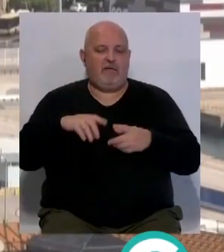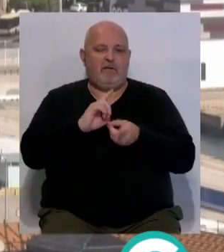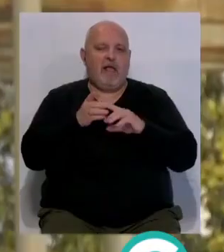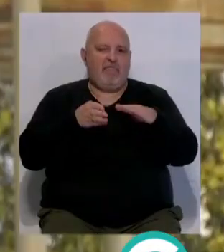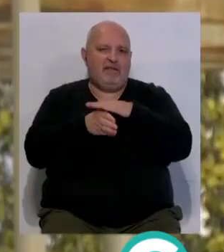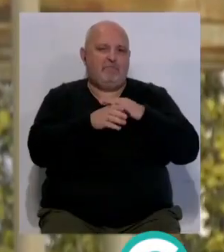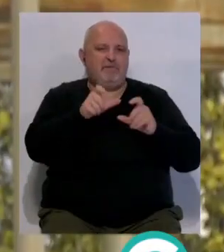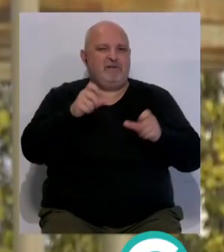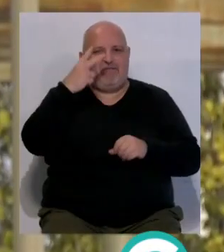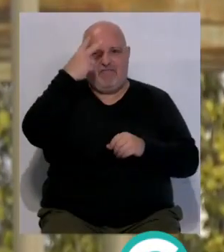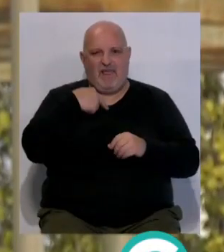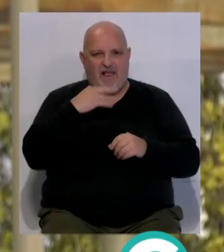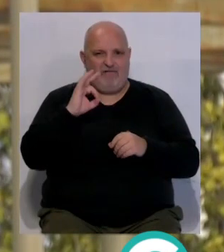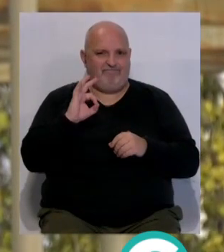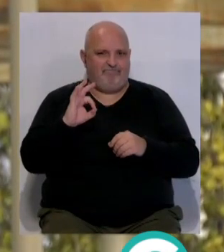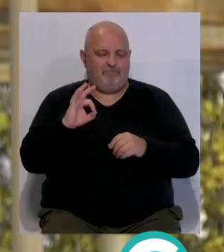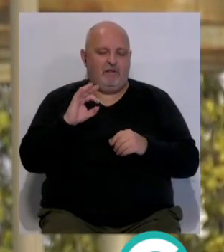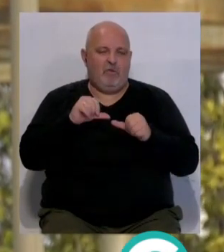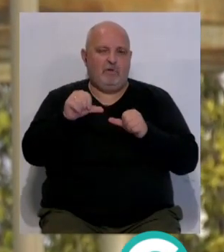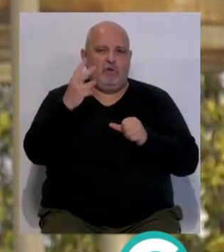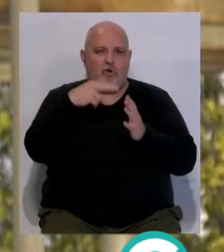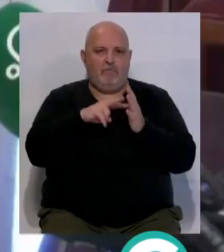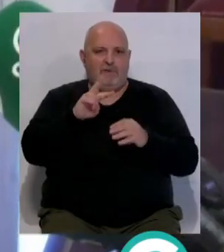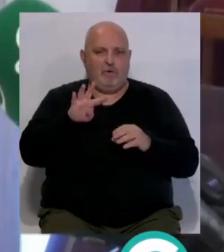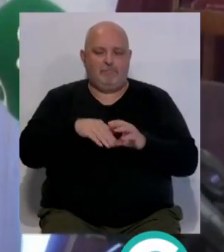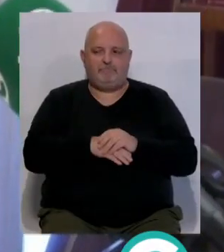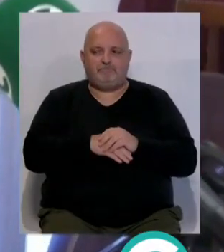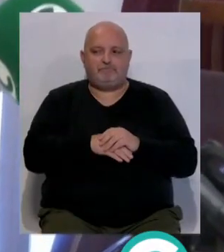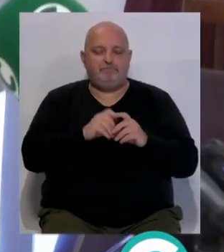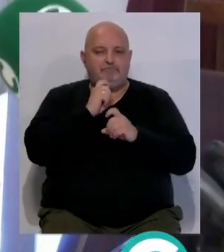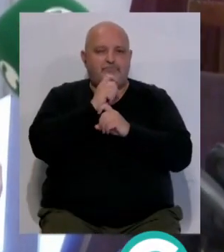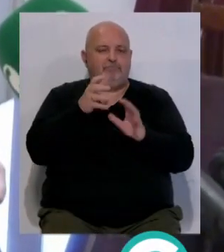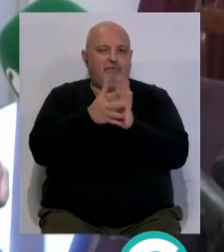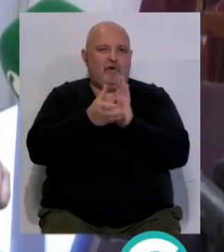para personas con deficiencia visual durante 2024 lo ha anunciado el concejal de movilidad